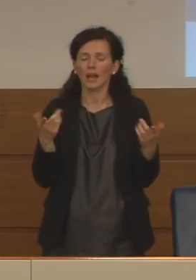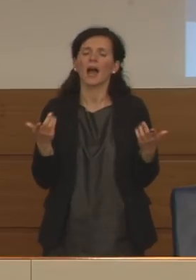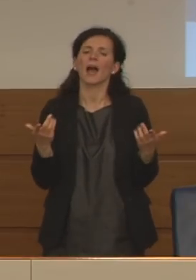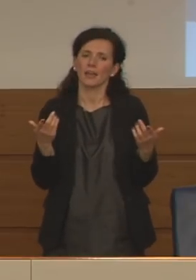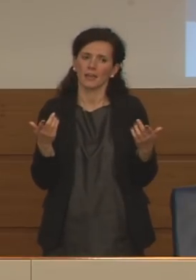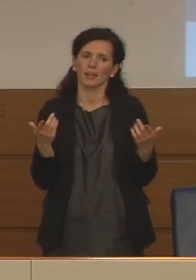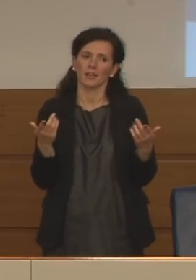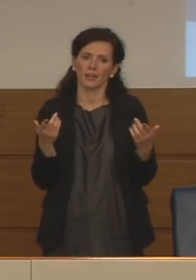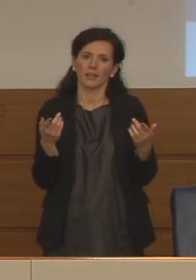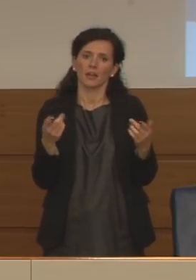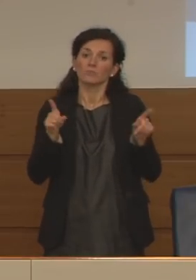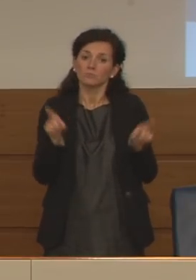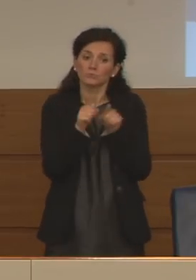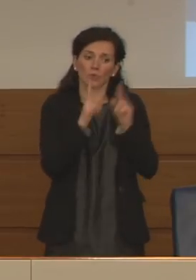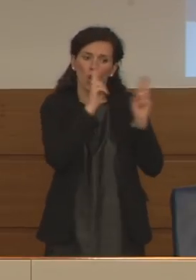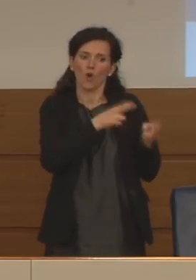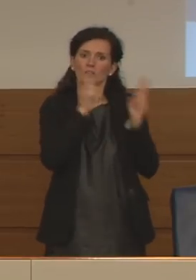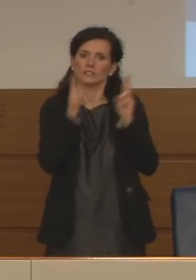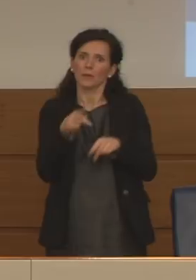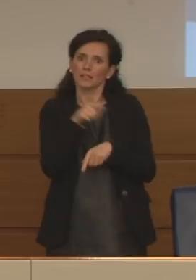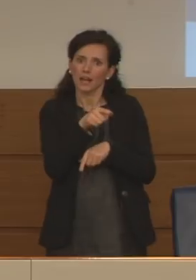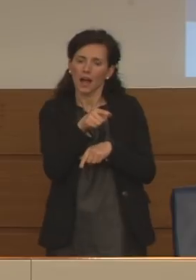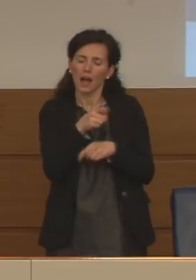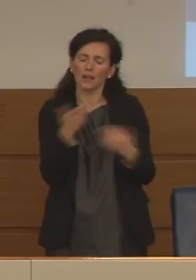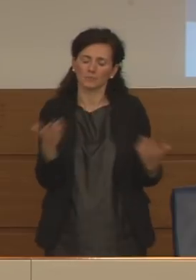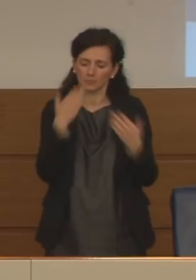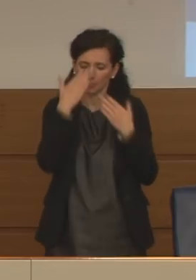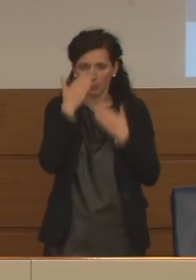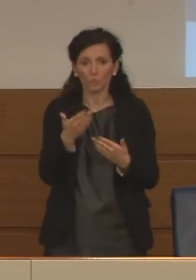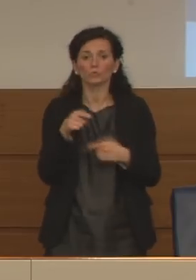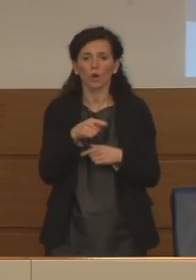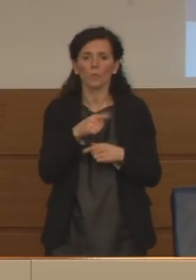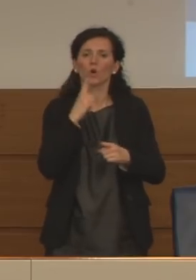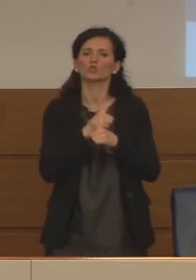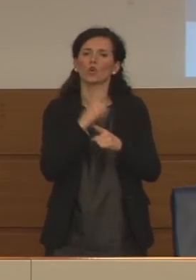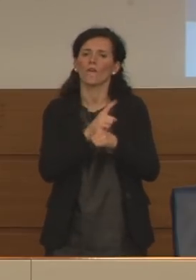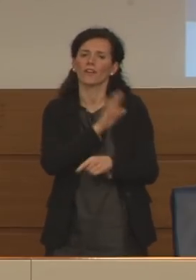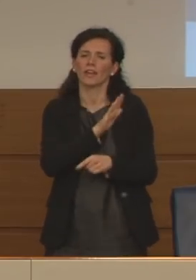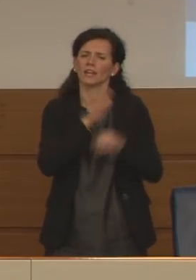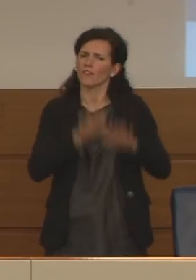chiamati purtroppo a fare il loro dovere senza sosta, nel senso che non possiamo